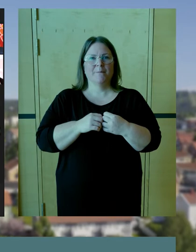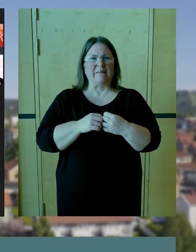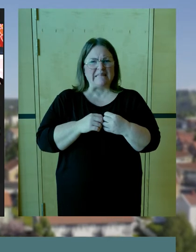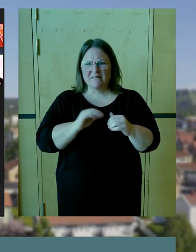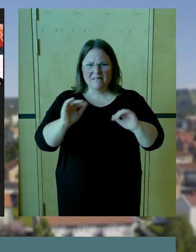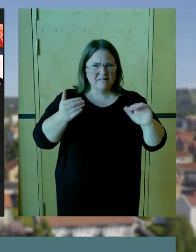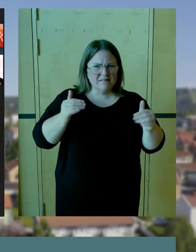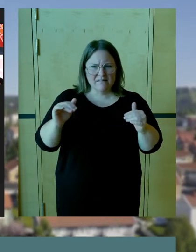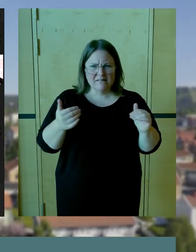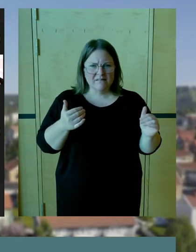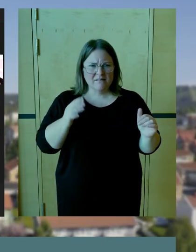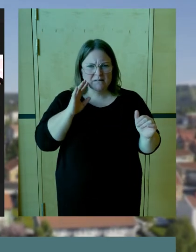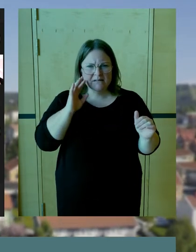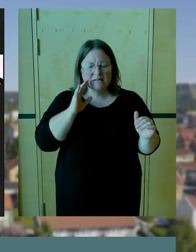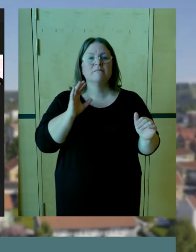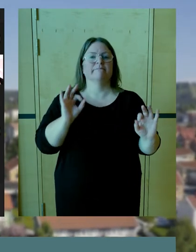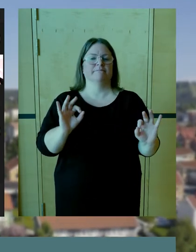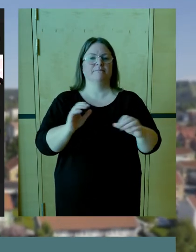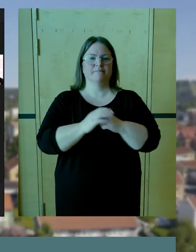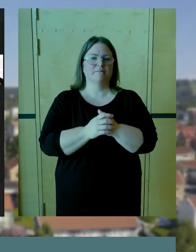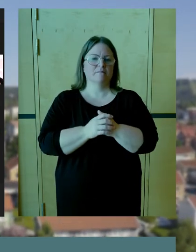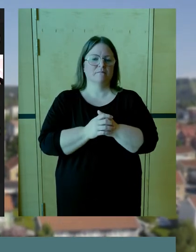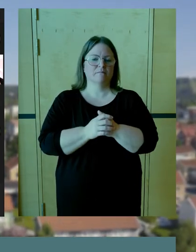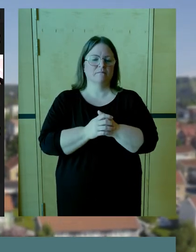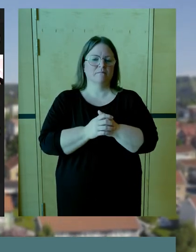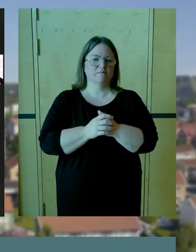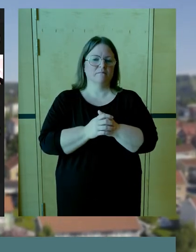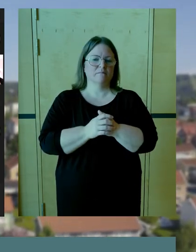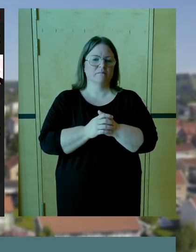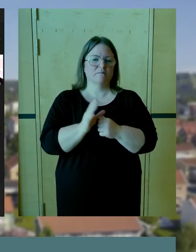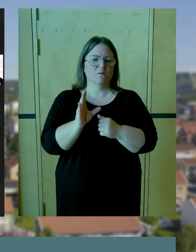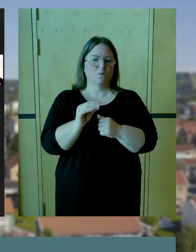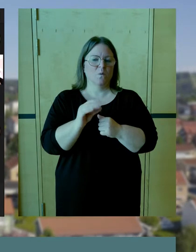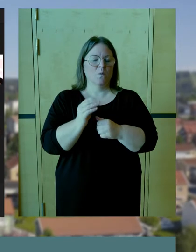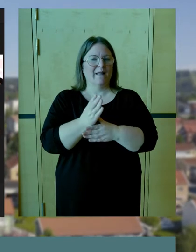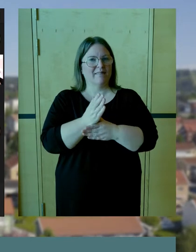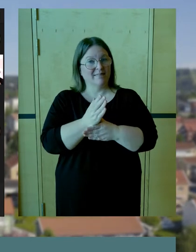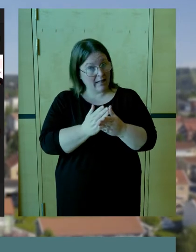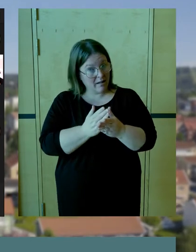Nej det är stängt Ja jag sa jag håller delvis med Kenneth